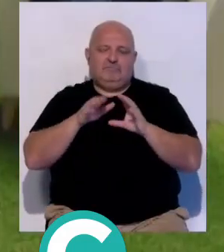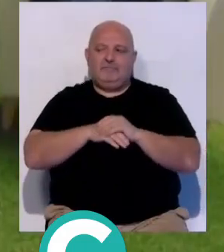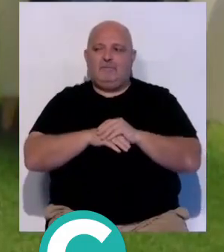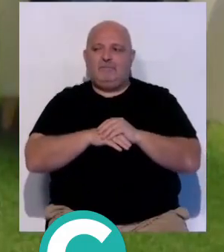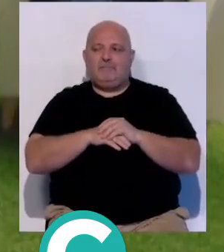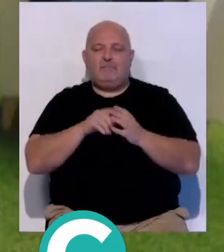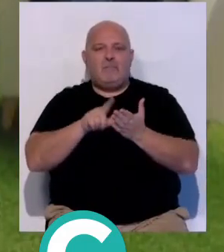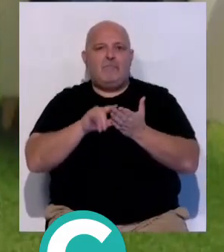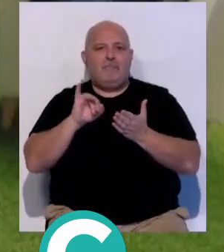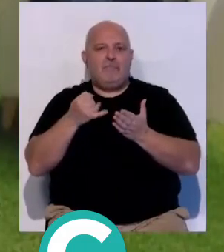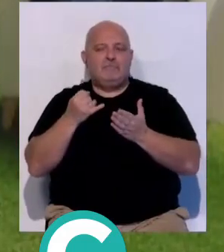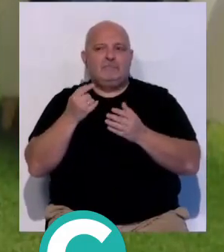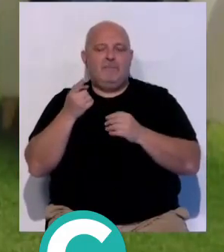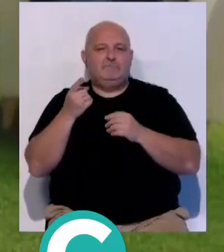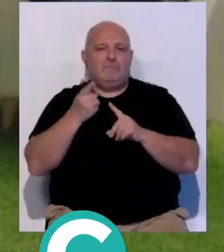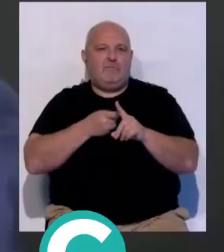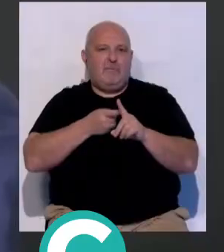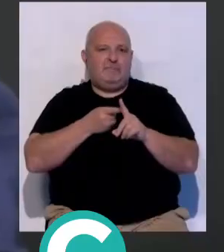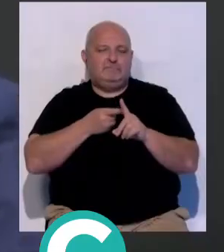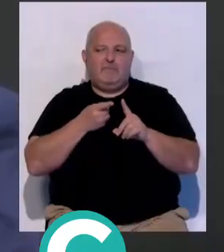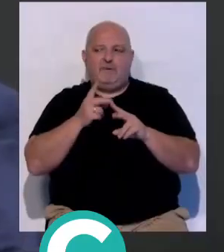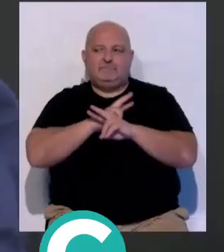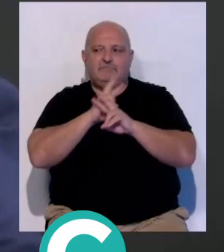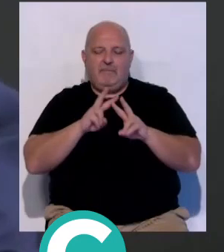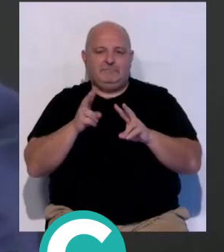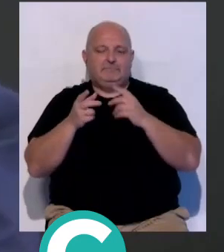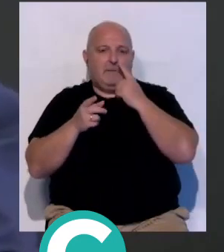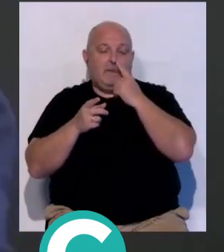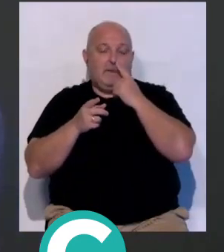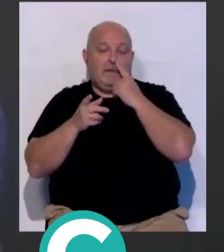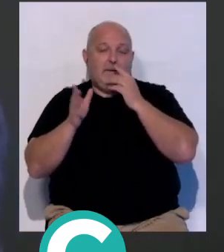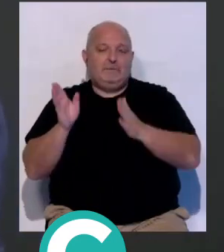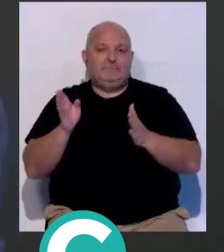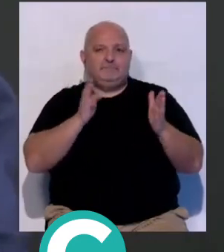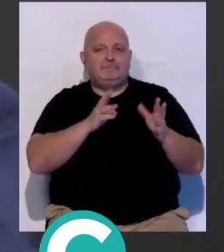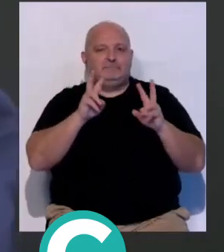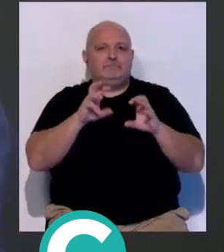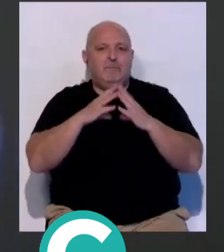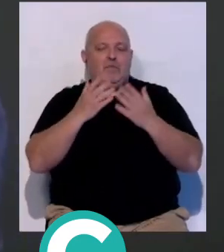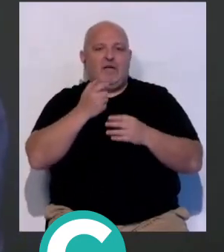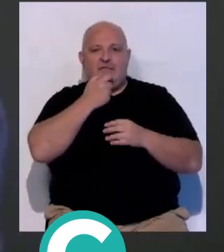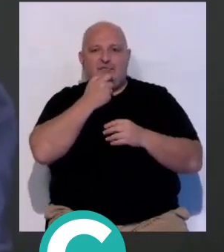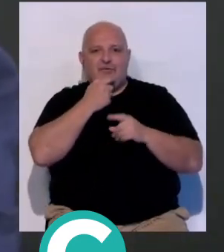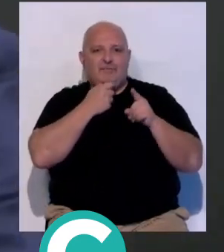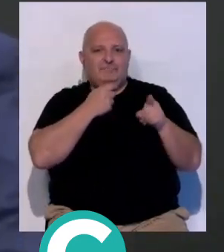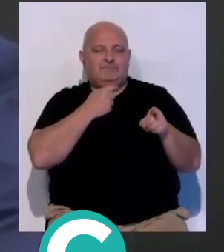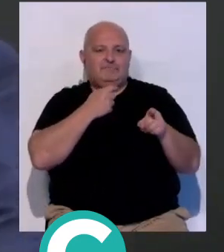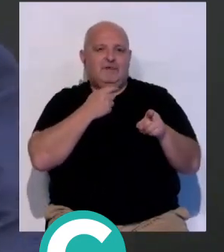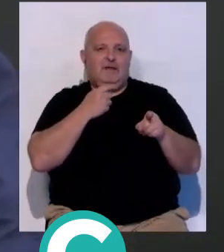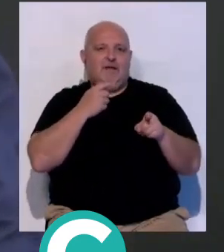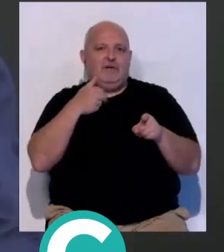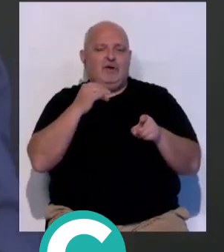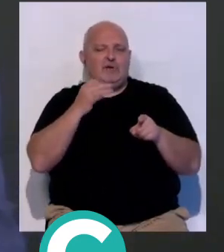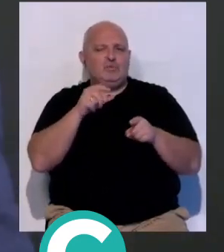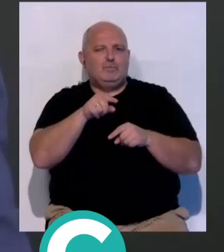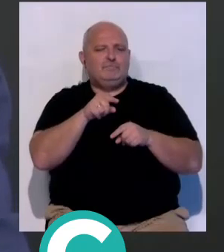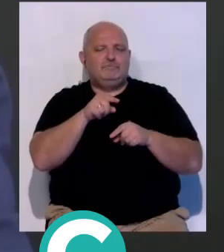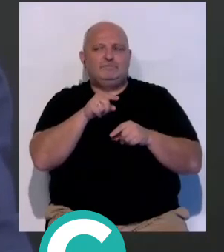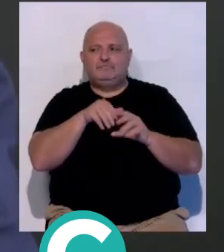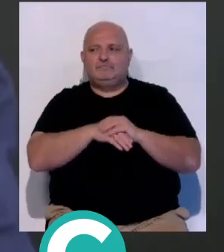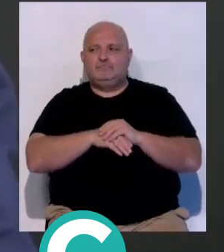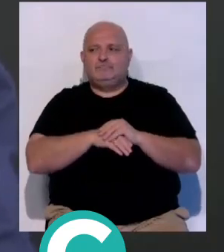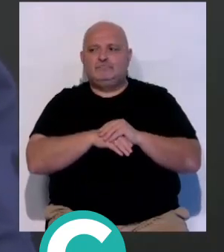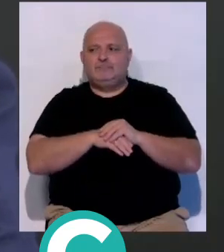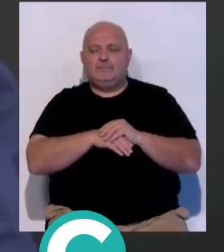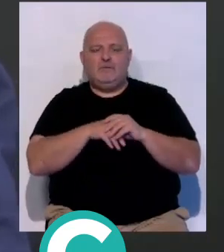y bueno y ahora pasamos también al mundo arbitral con Antonio Jesús el tú has tenido muchísima